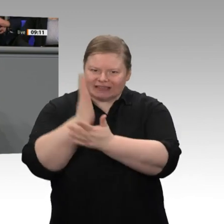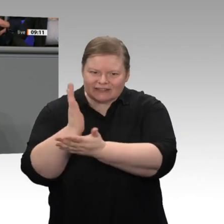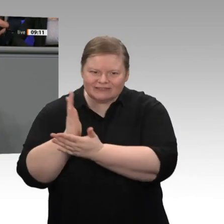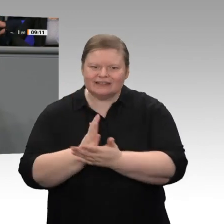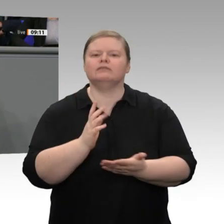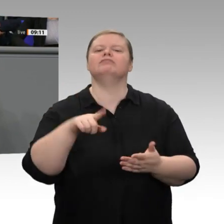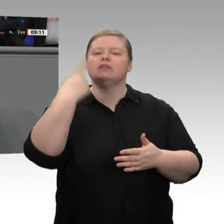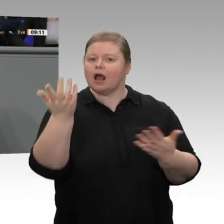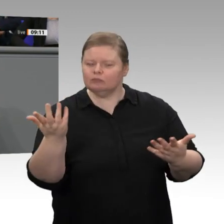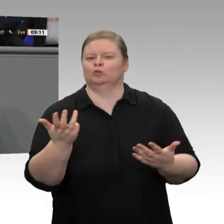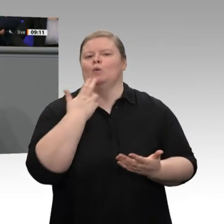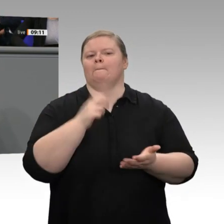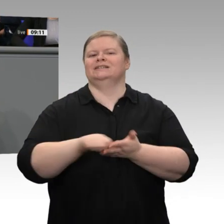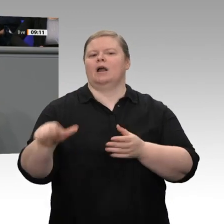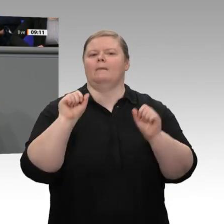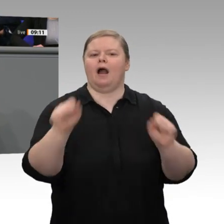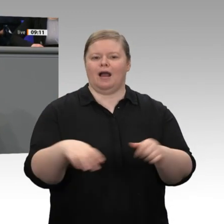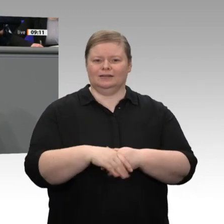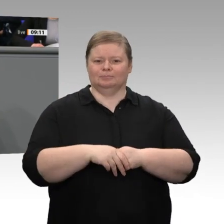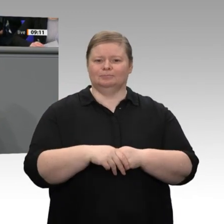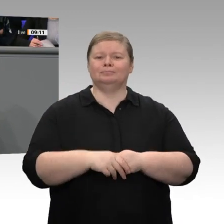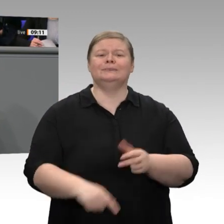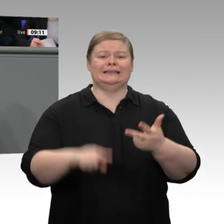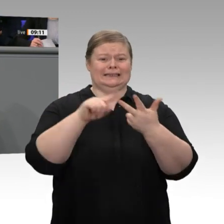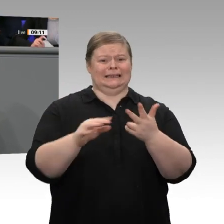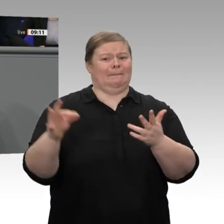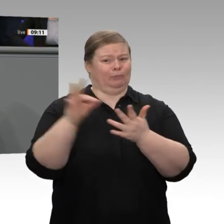geht um die Rahmenbedingungen für Wachstum. Wenn sich ein mittelständischer Unternehmer